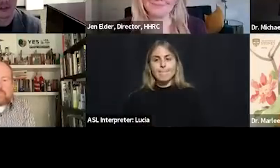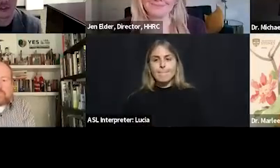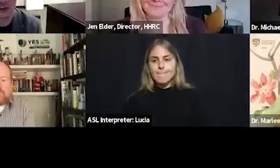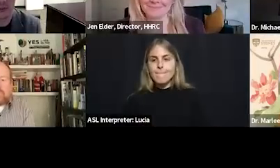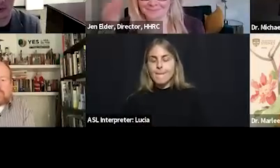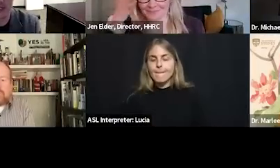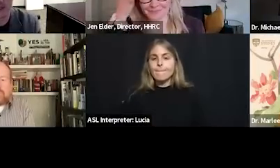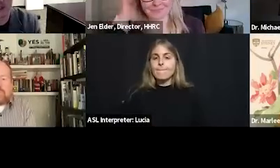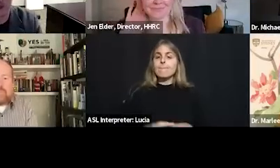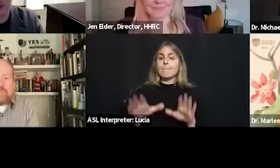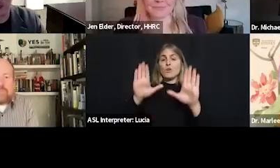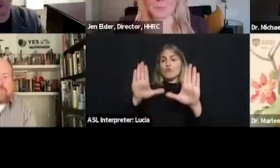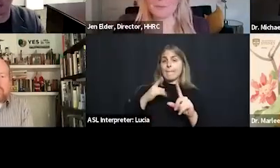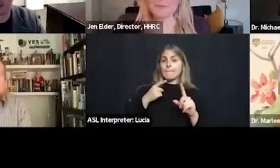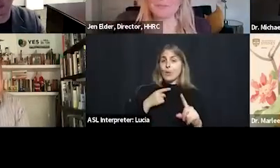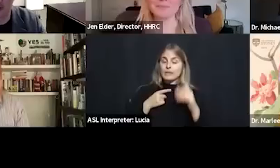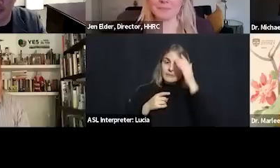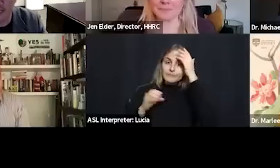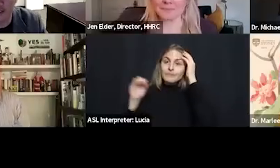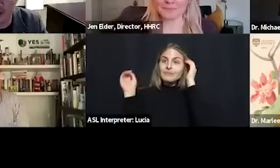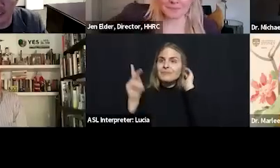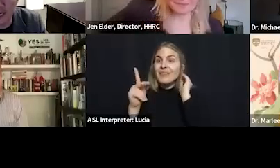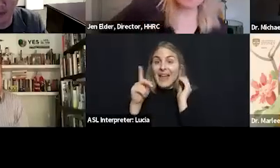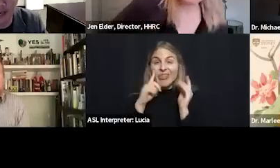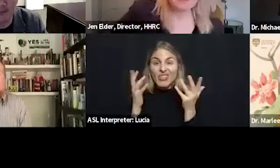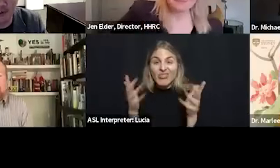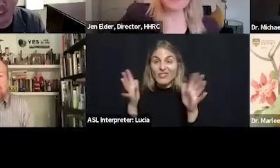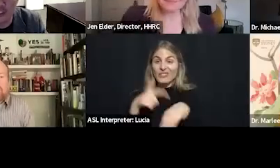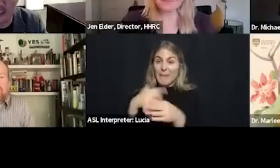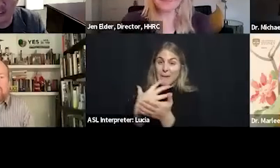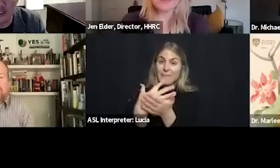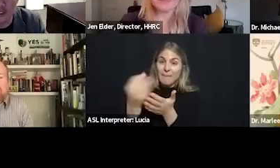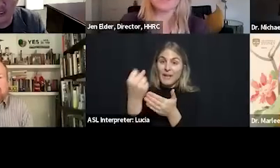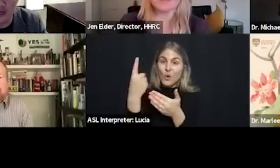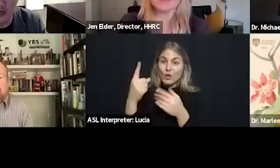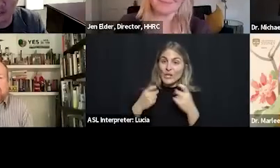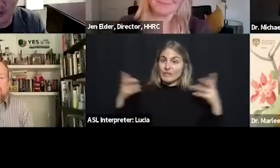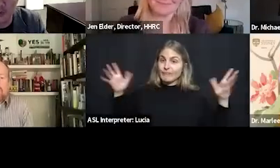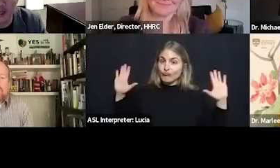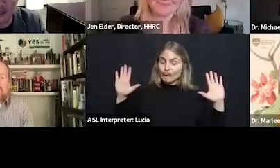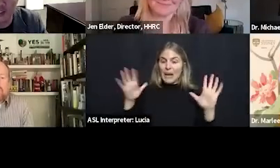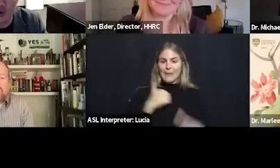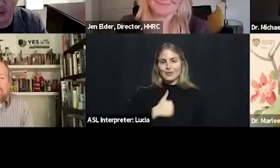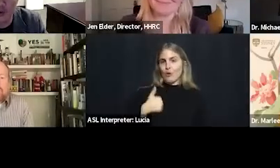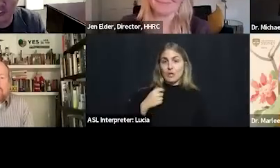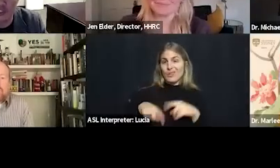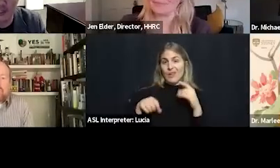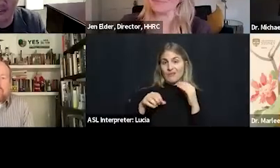Esos son todos puntos excelentes. Creo que eso es todo el tiempo que tenemos para preguntas. Lamento que no podamos responder a todas las preguntas